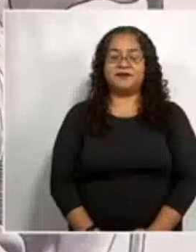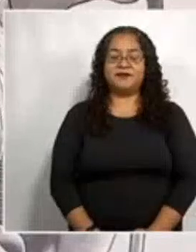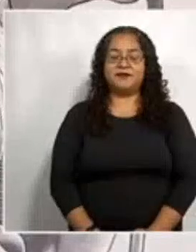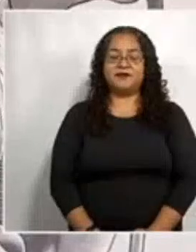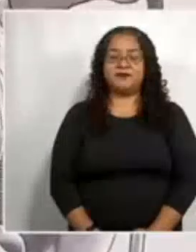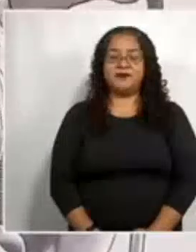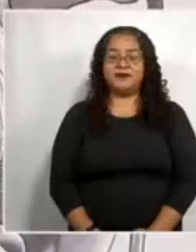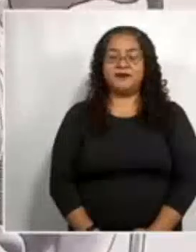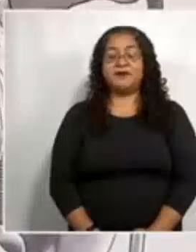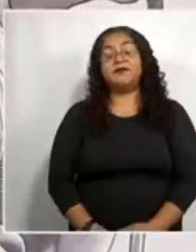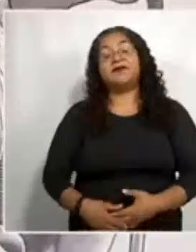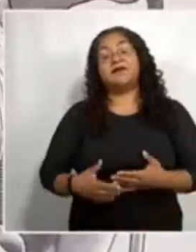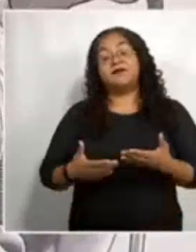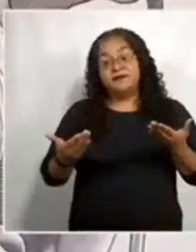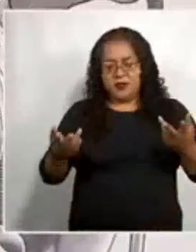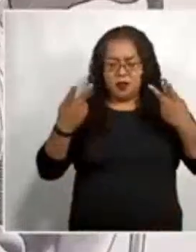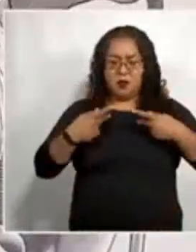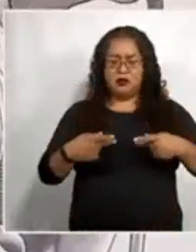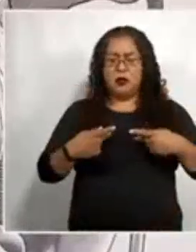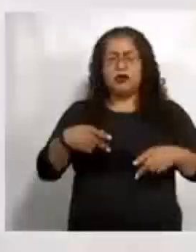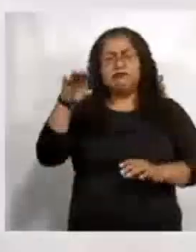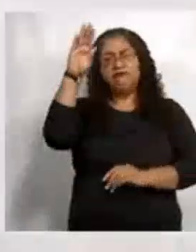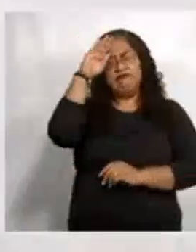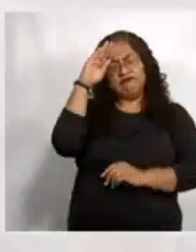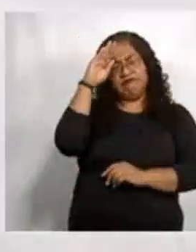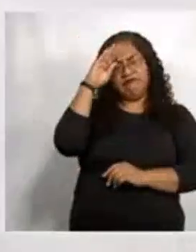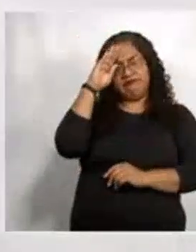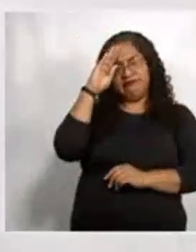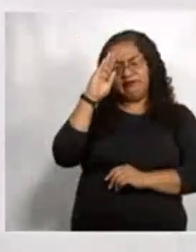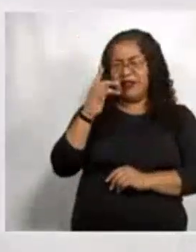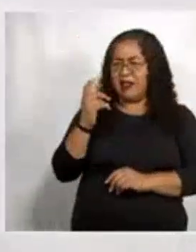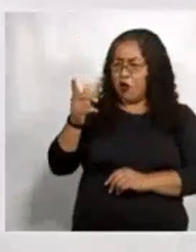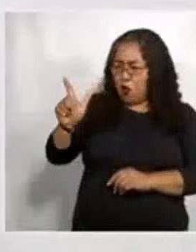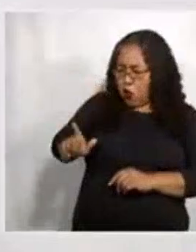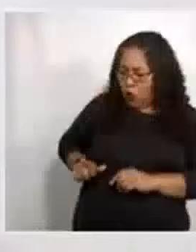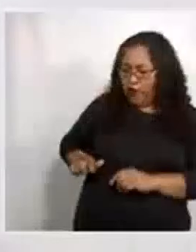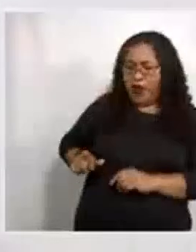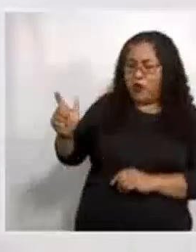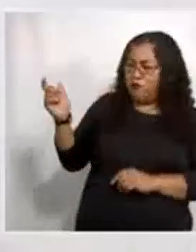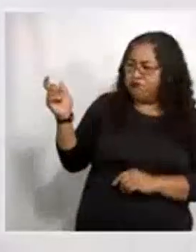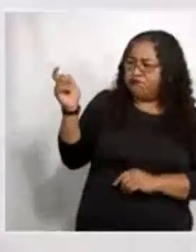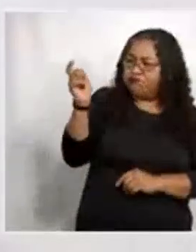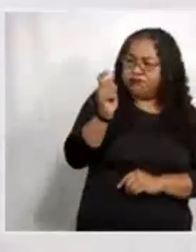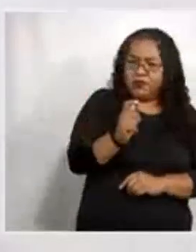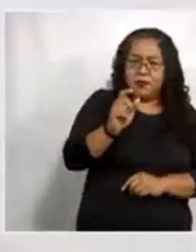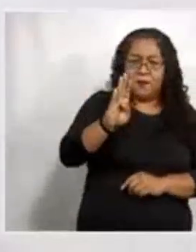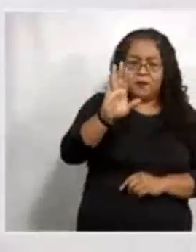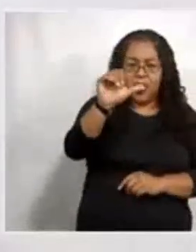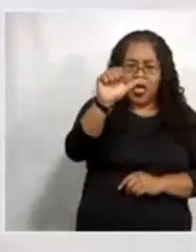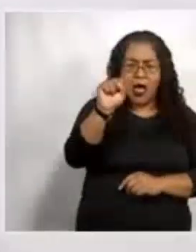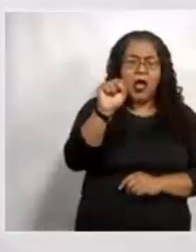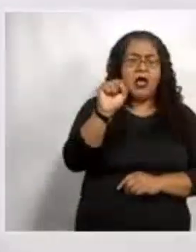Ahí, ¿quién piensa que las becas se deben dar por calificación? que si el niño o la